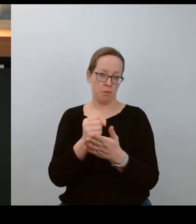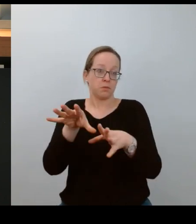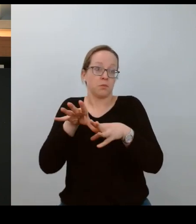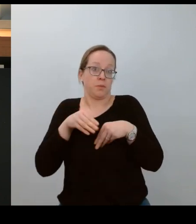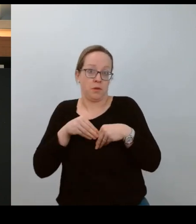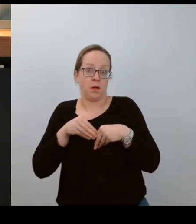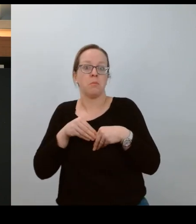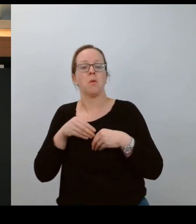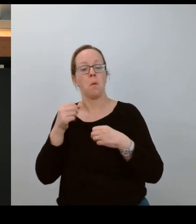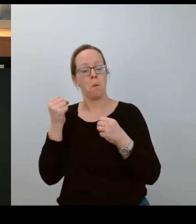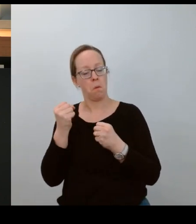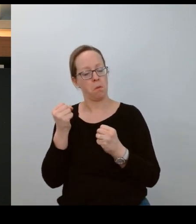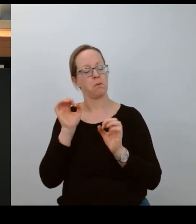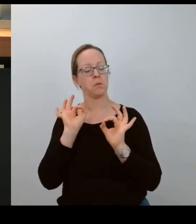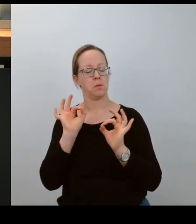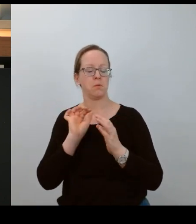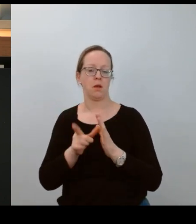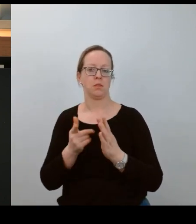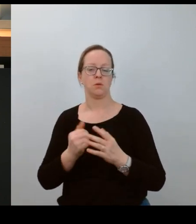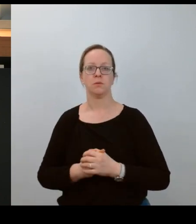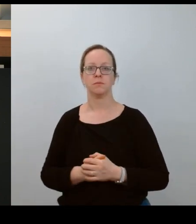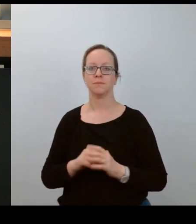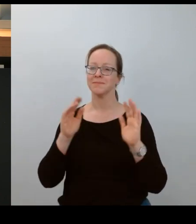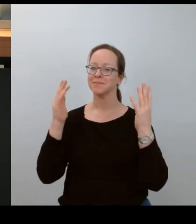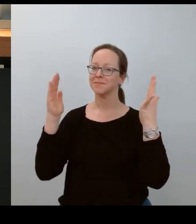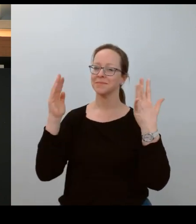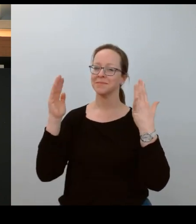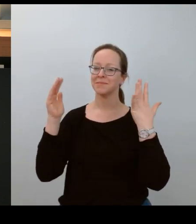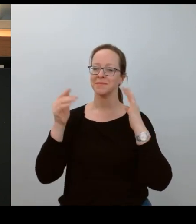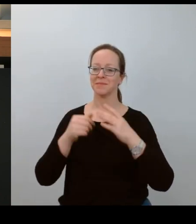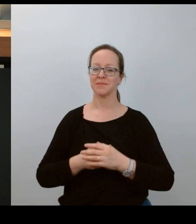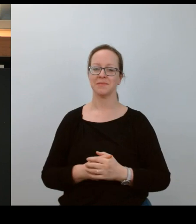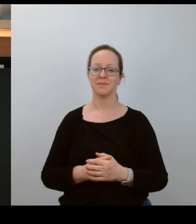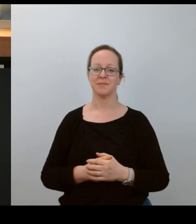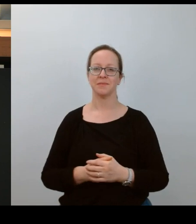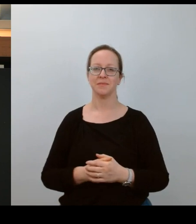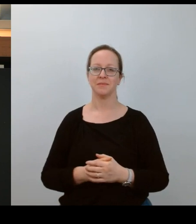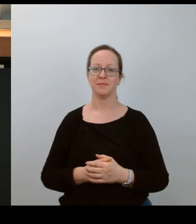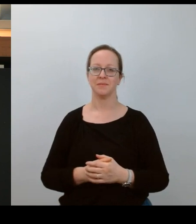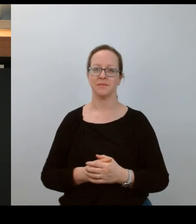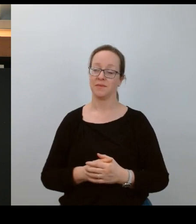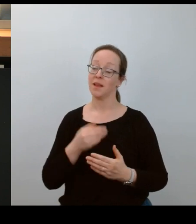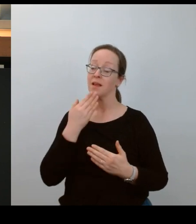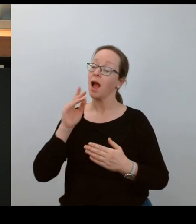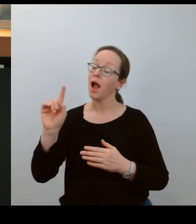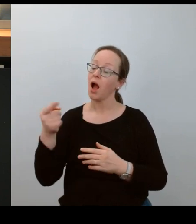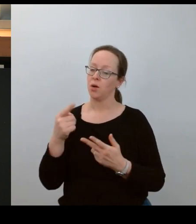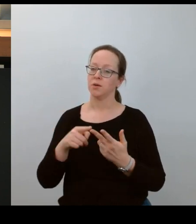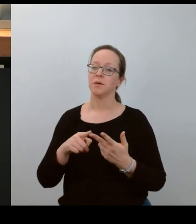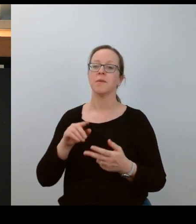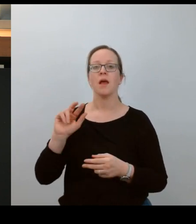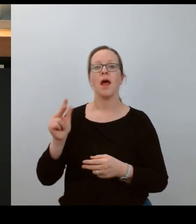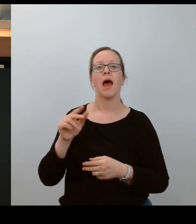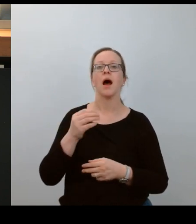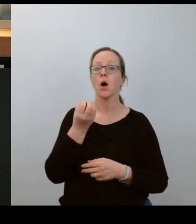kommissarisch geleitet und auch an den Ausschusssitzungen gewinnbringend teilgenommen hat. Und natürlich möchte ich mich bei der neuen Berliner Datenschutzbeauftragten